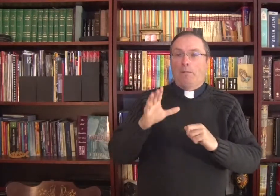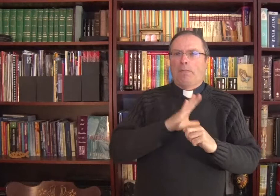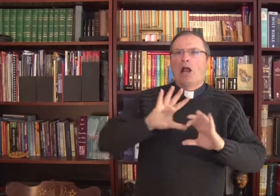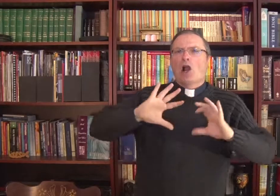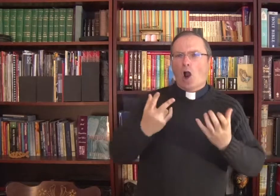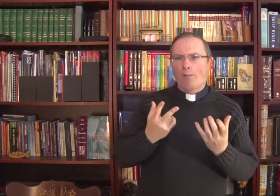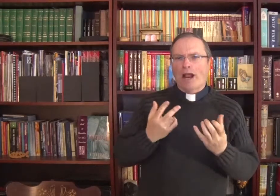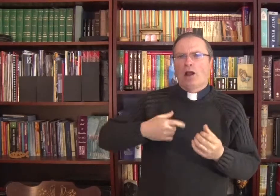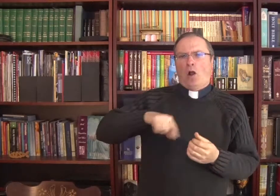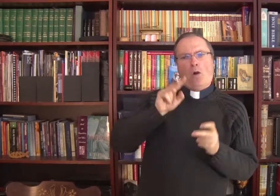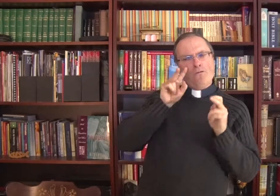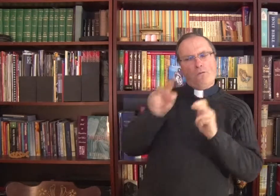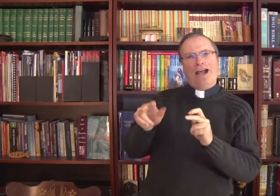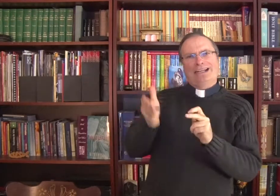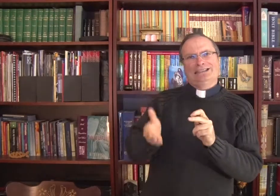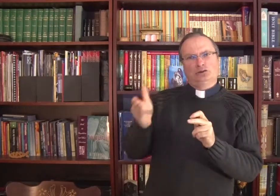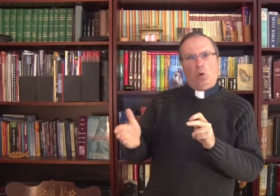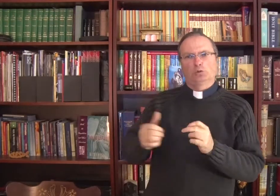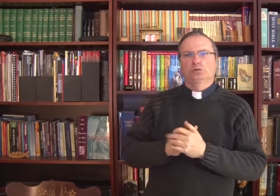mais comment on voit les choses.